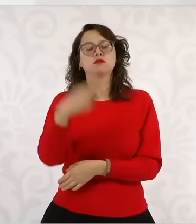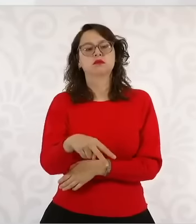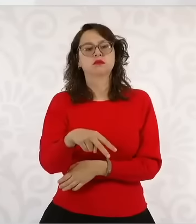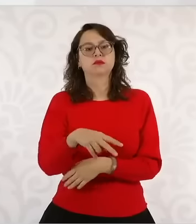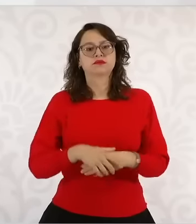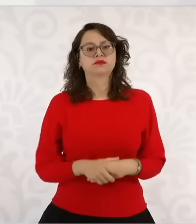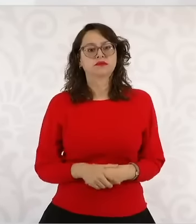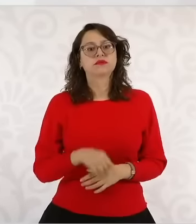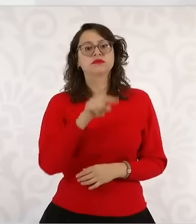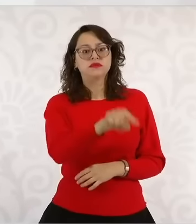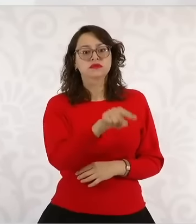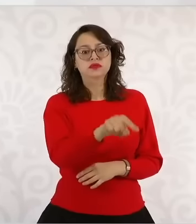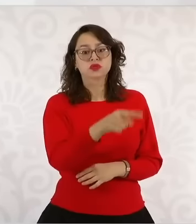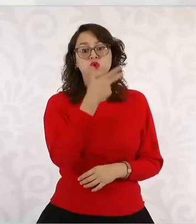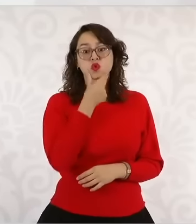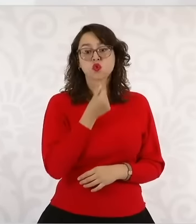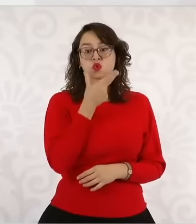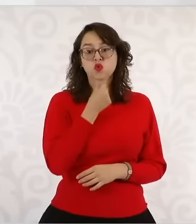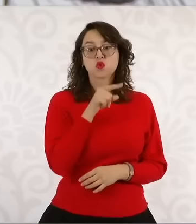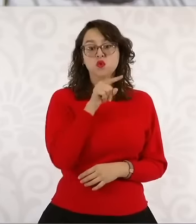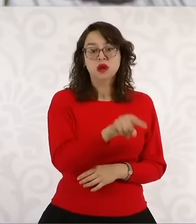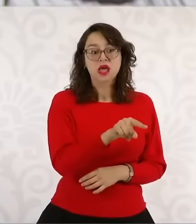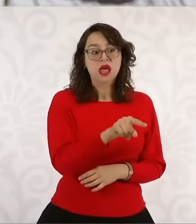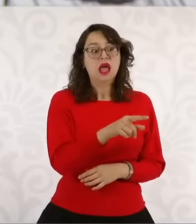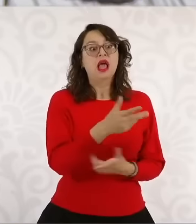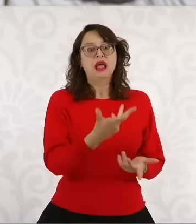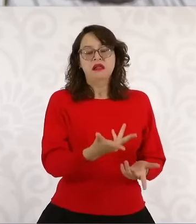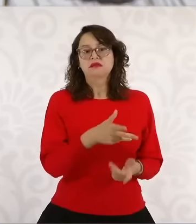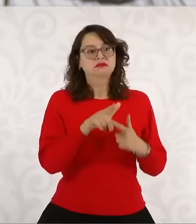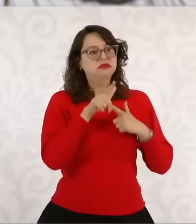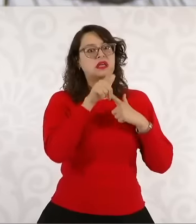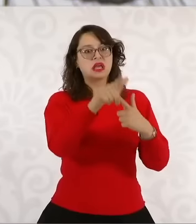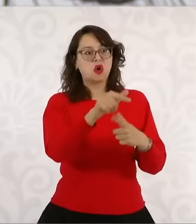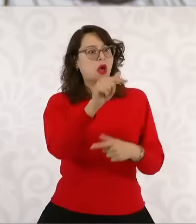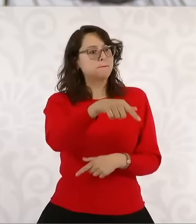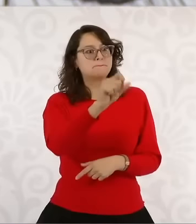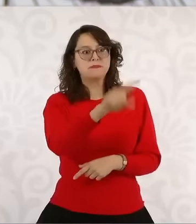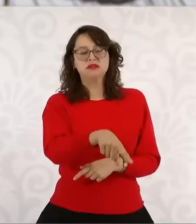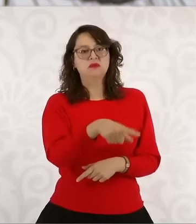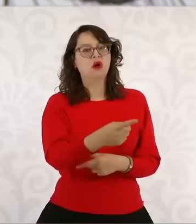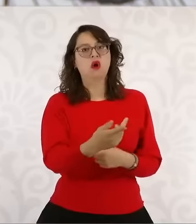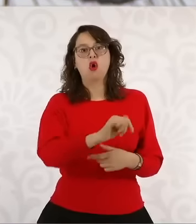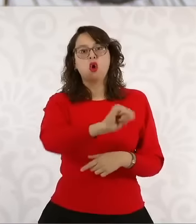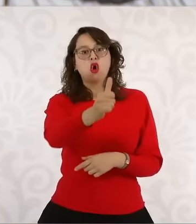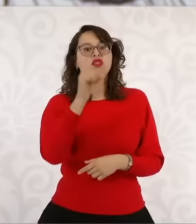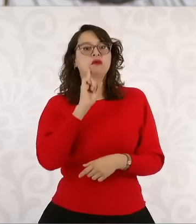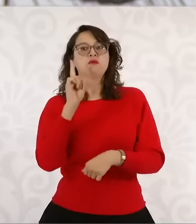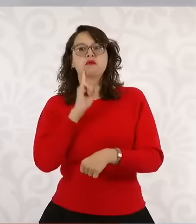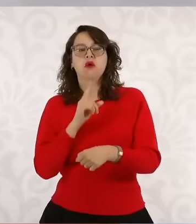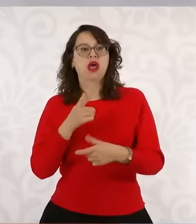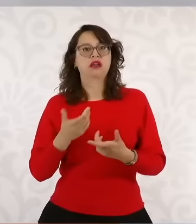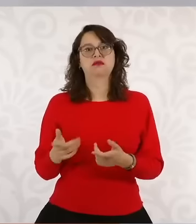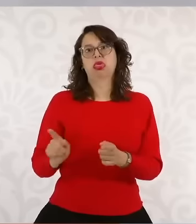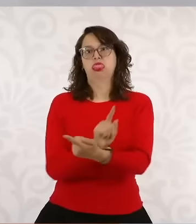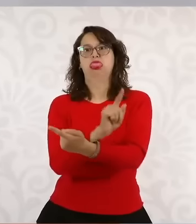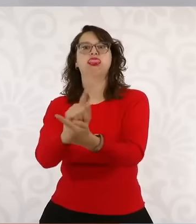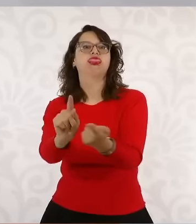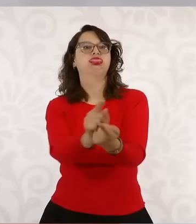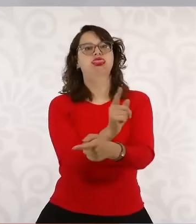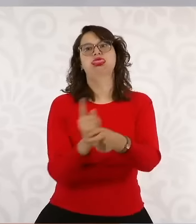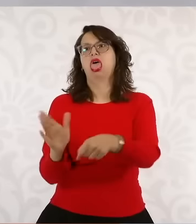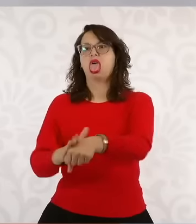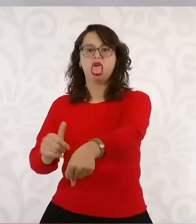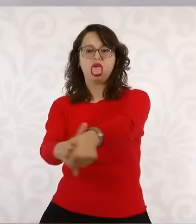Resulta que esta persona después estuvo acosando a otras mujeres ahí mismo en ese en esa calle. Eh,